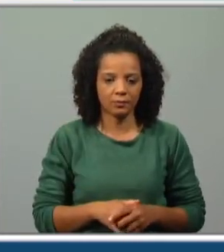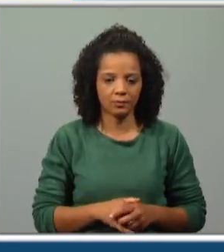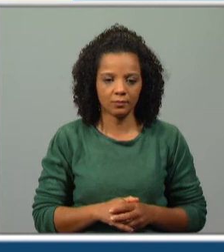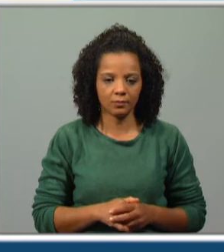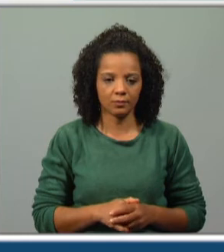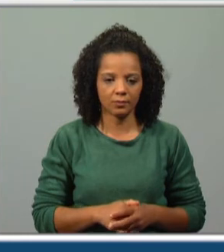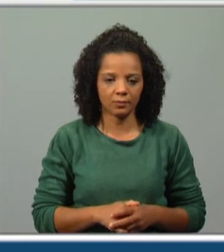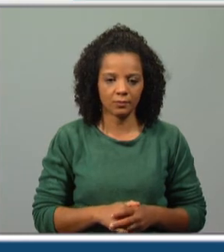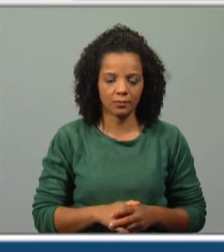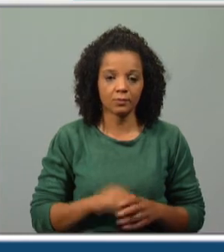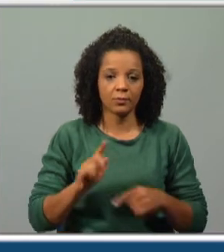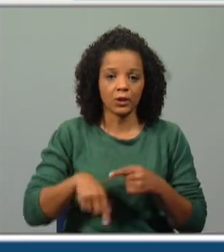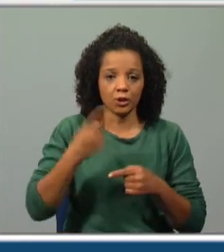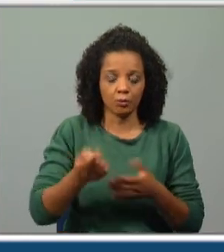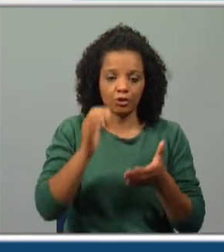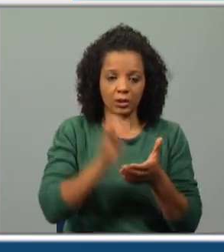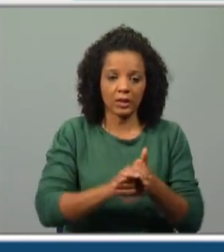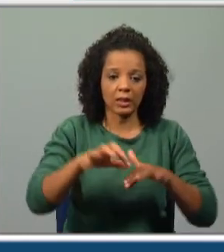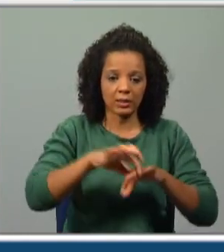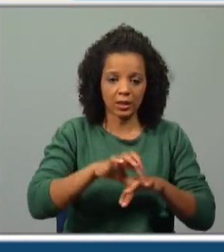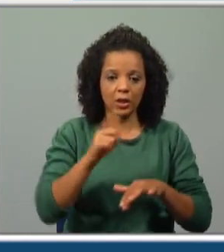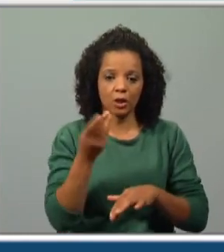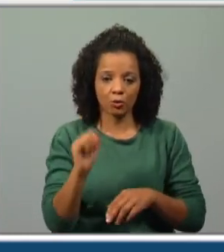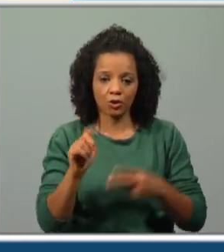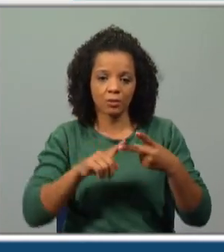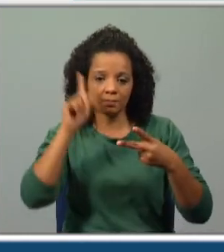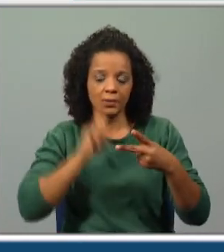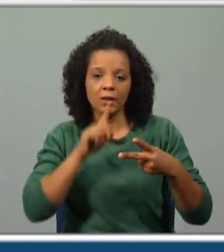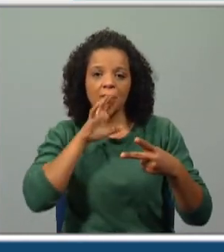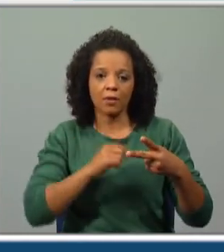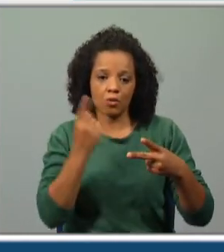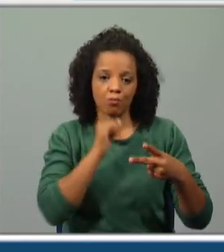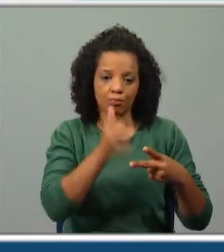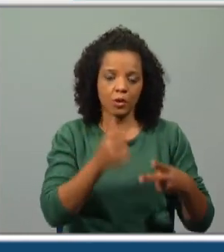logo depois de casar Luiz Carlos e ela e perderam um filho o menino morreu 在與路易斯卡洛斯結婚後不久，她和失去了一個孩子男孩死了